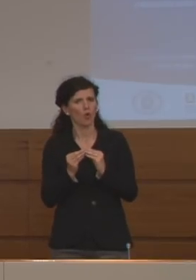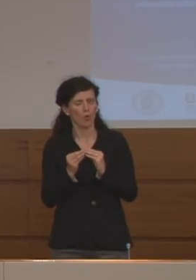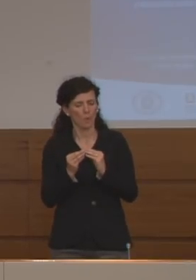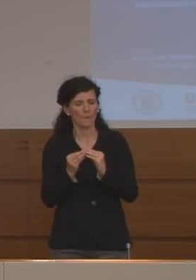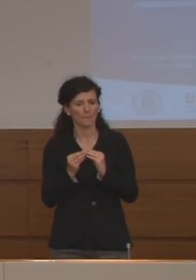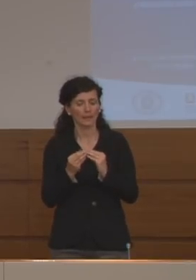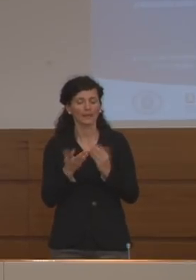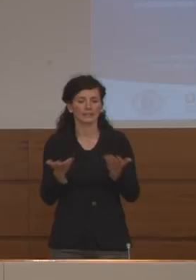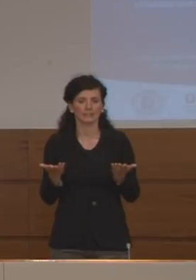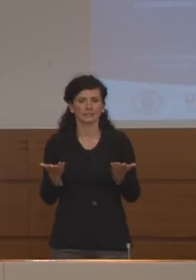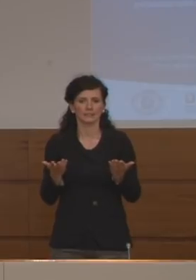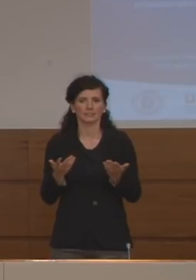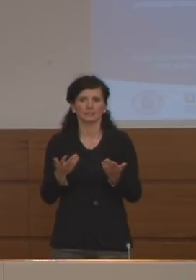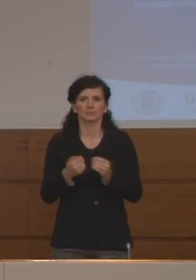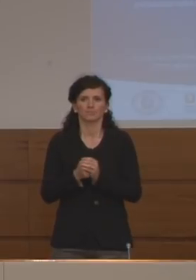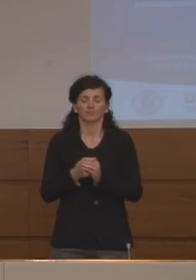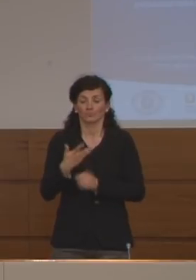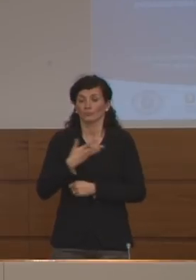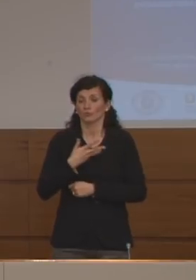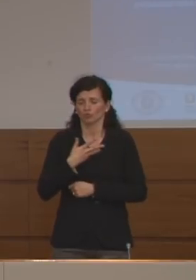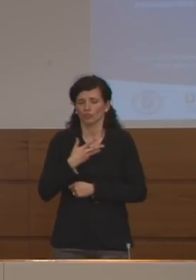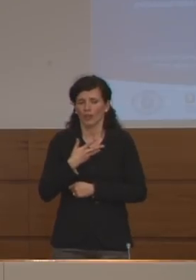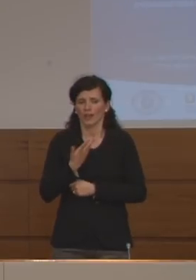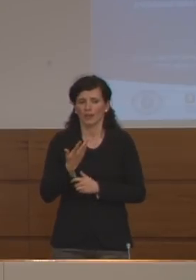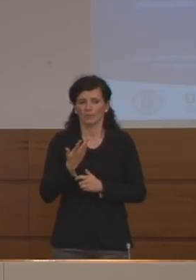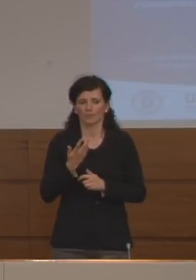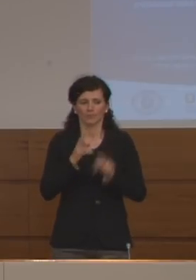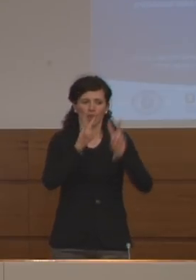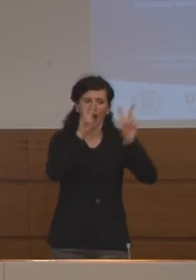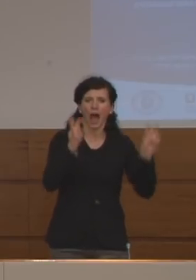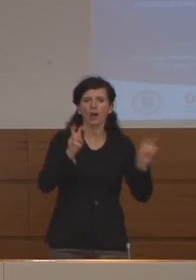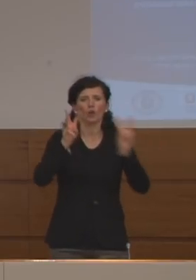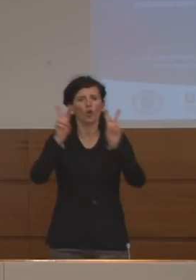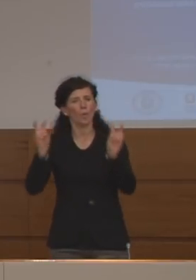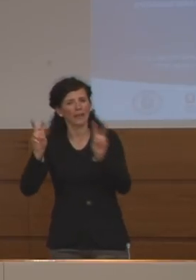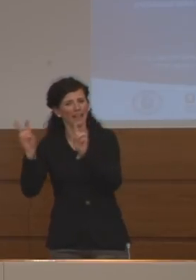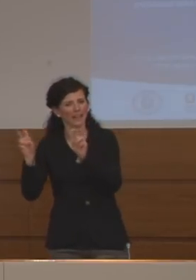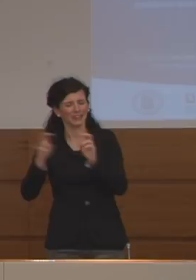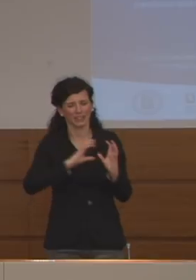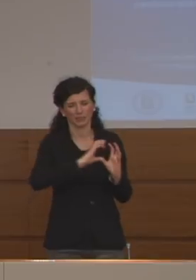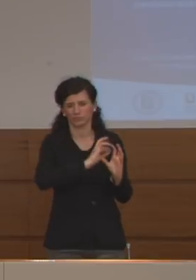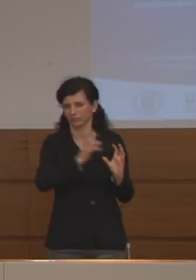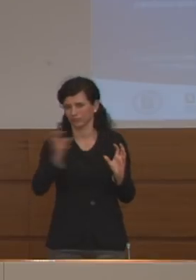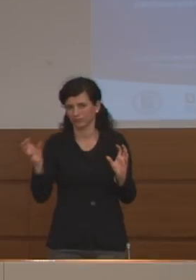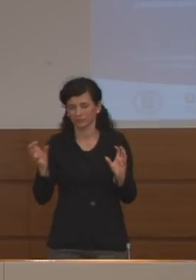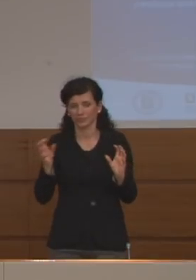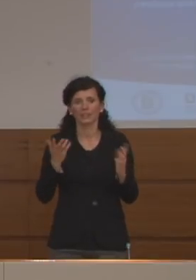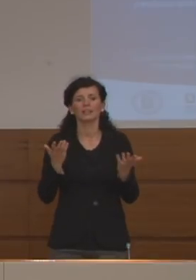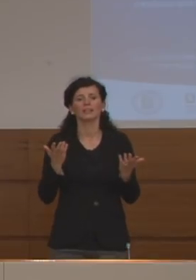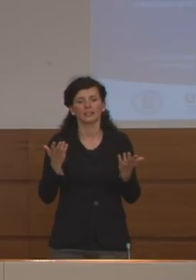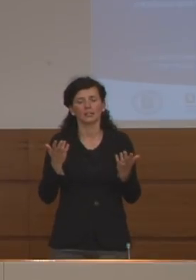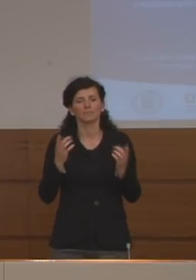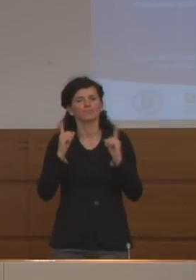che vanno in direzione opposta in chiave interpretativa.